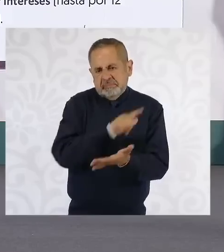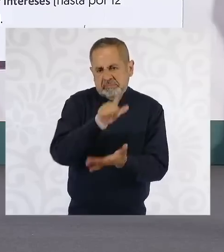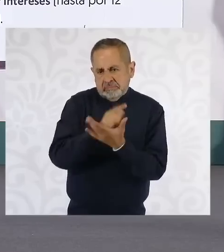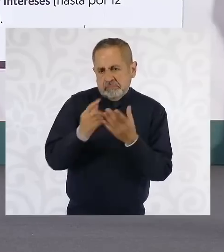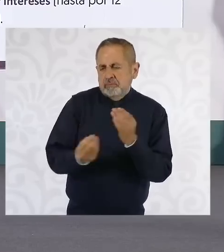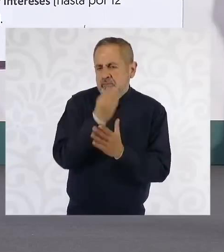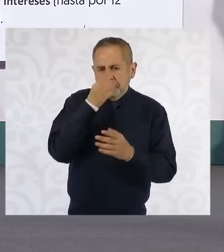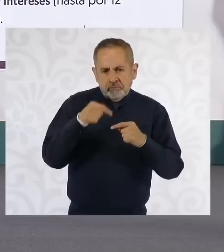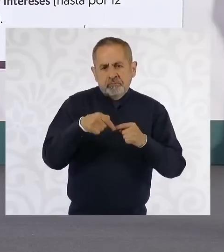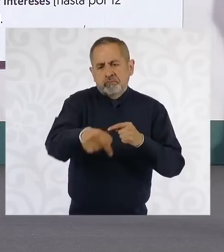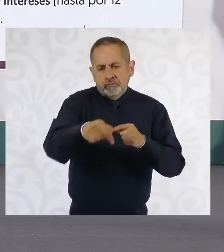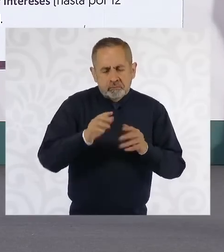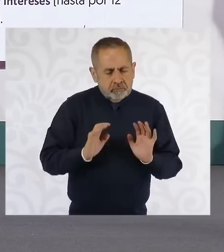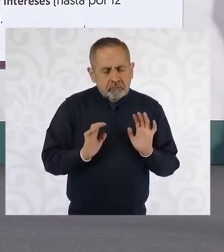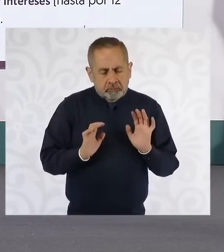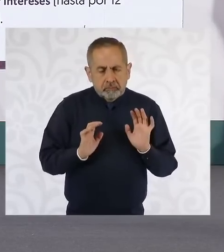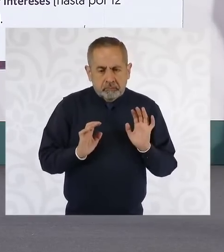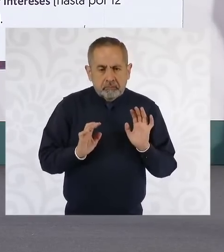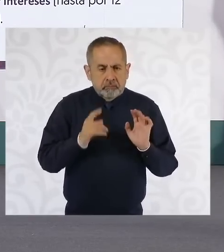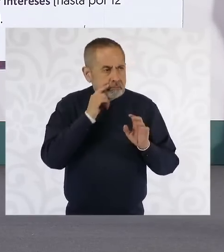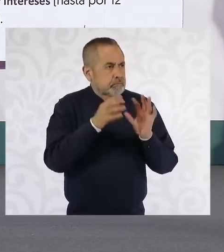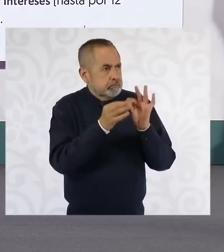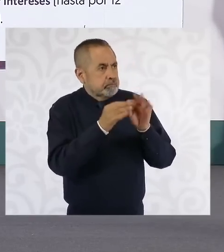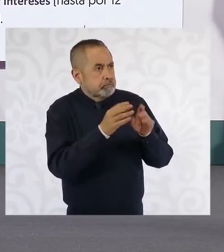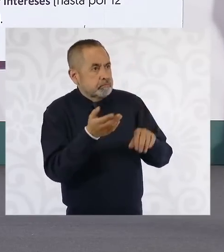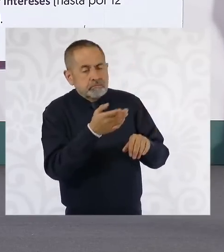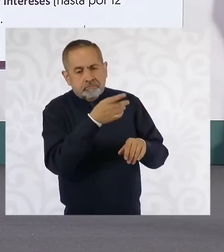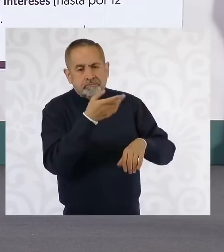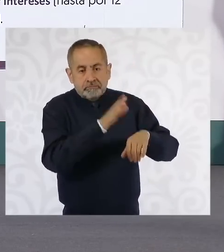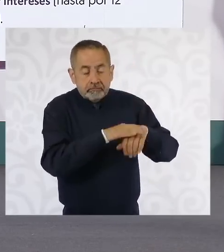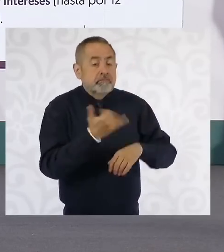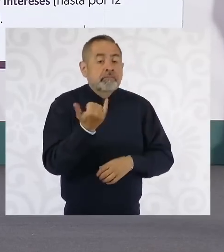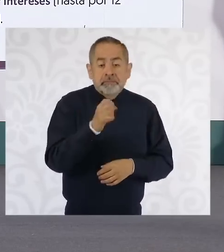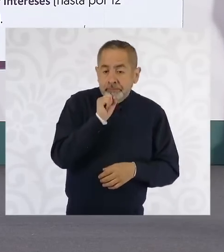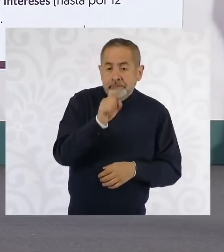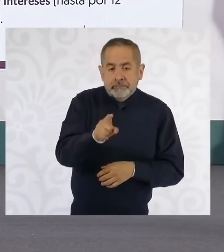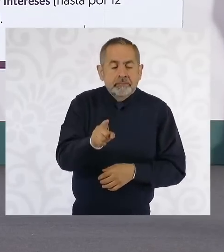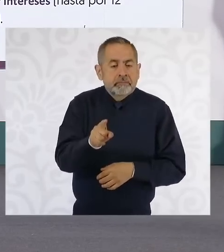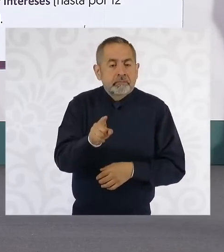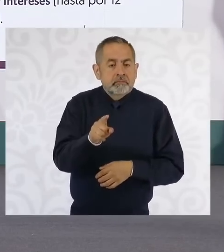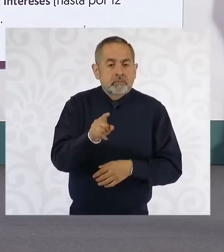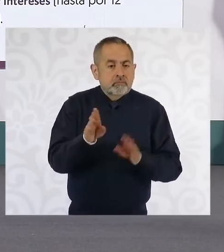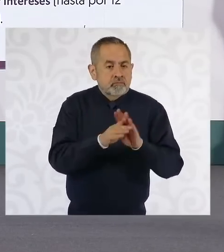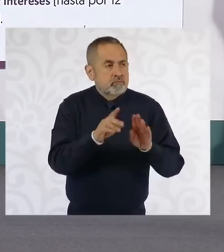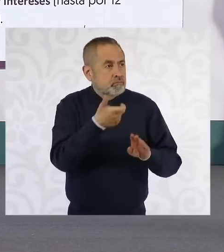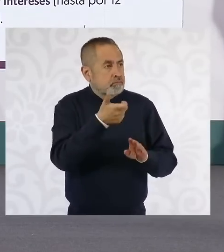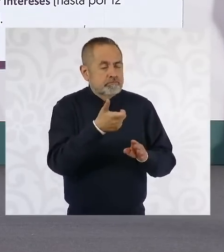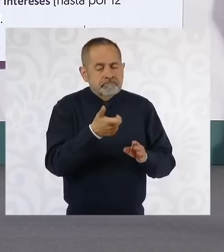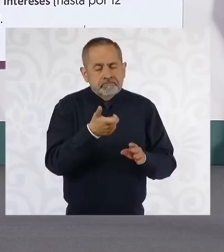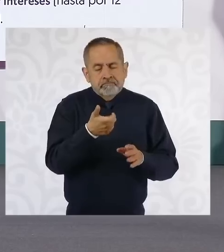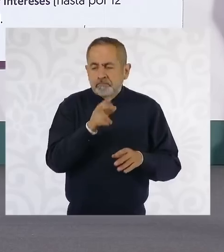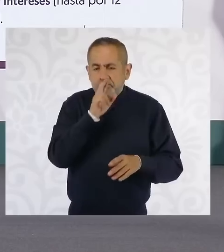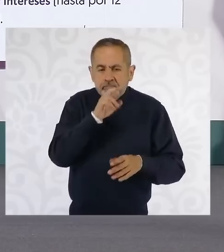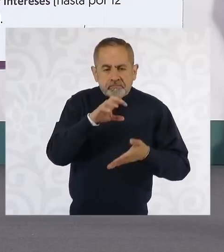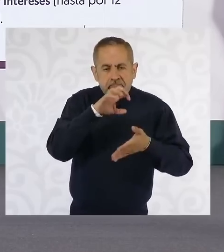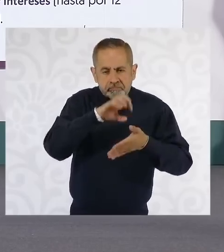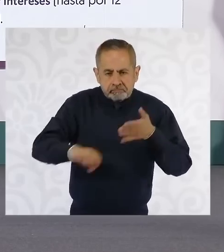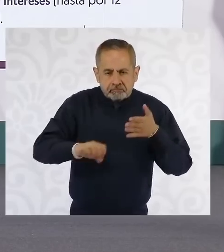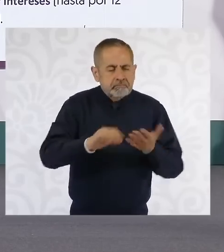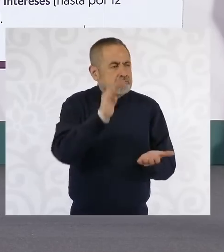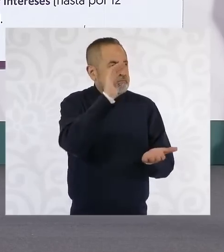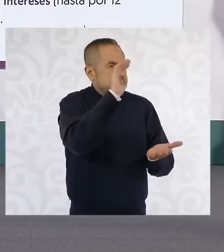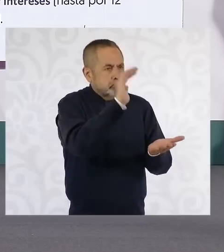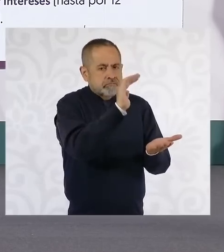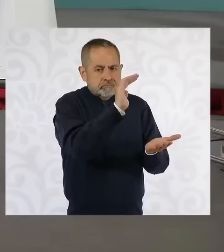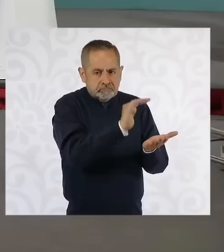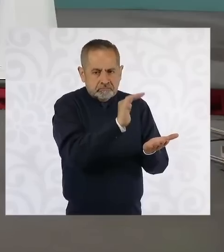independientemente de que también van a tener descuentos en tasas de interés en mensualidades